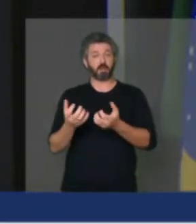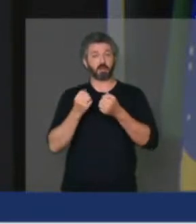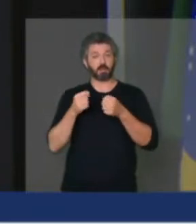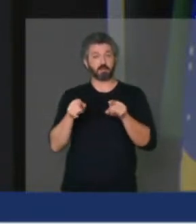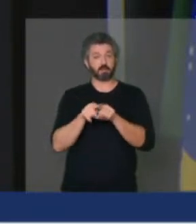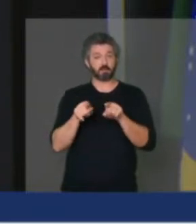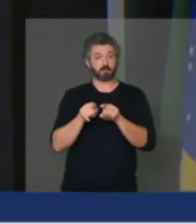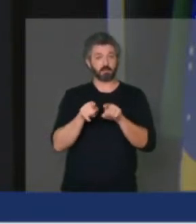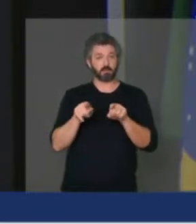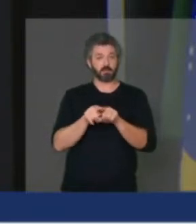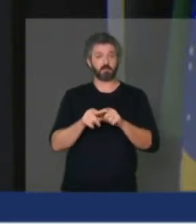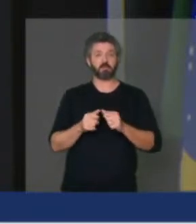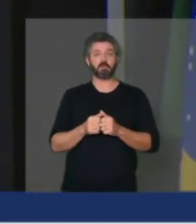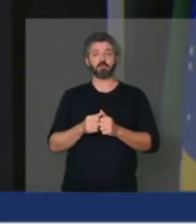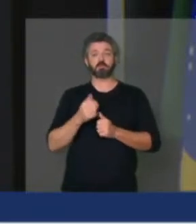SOLICITAÇÕES DOS PREFEITOS DO MEU ESTADO AQUELES QUE ME